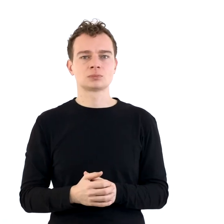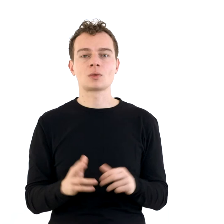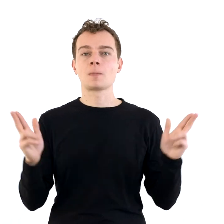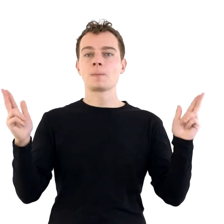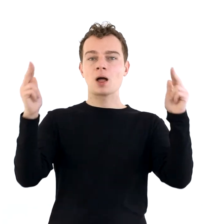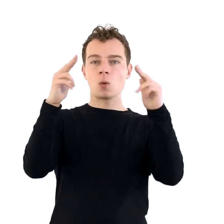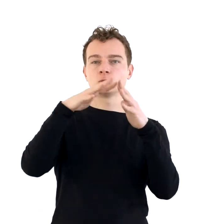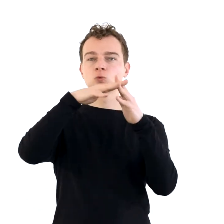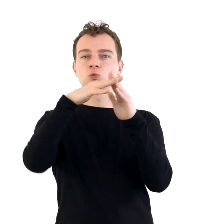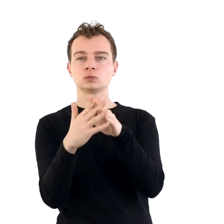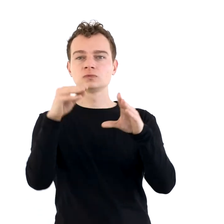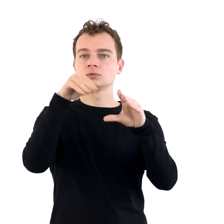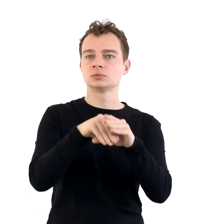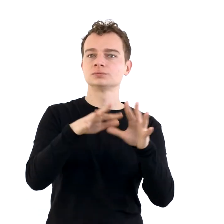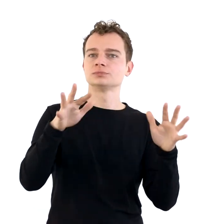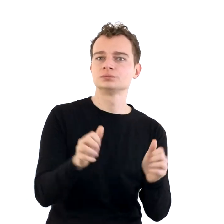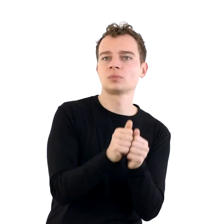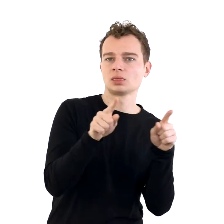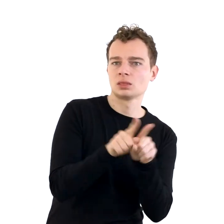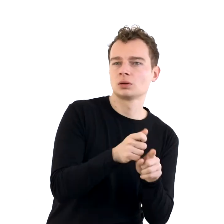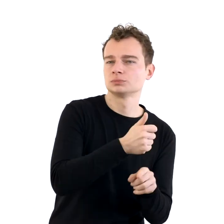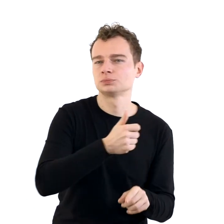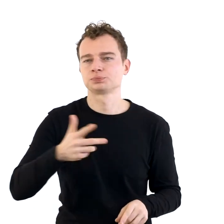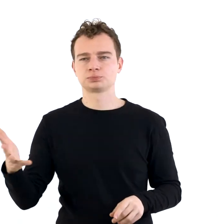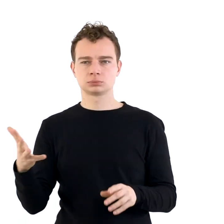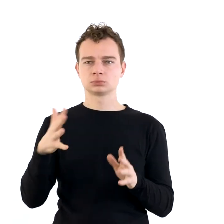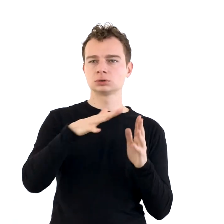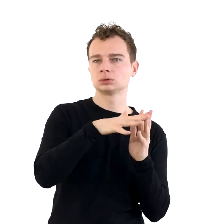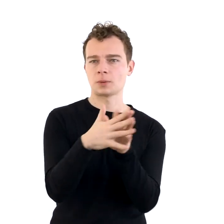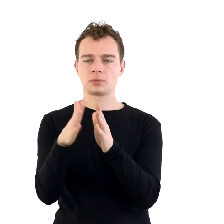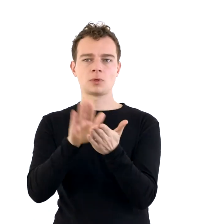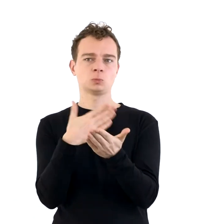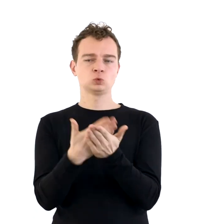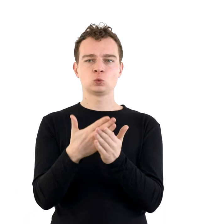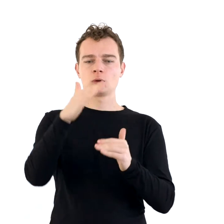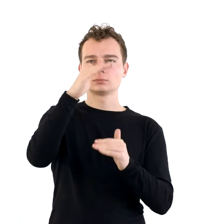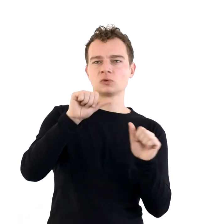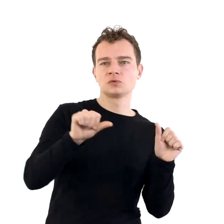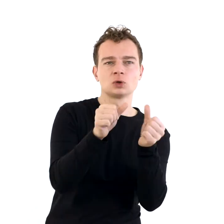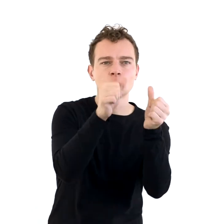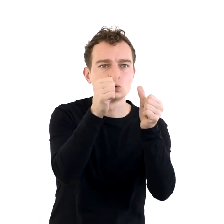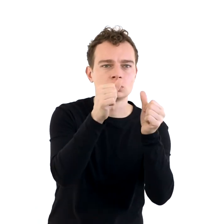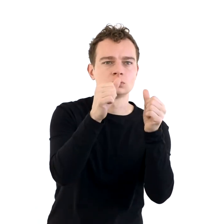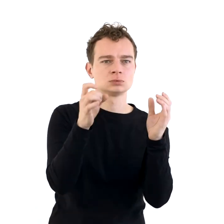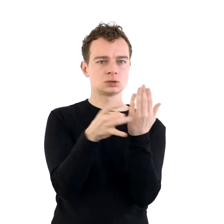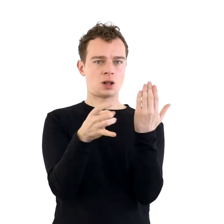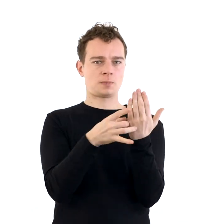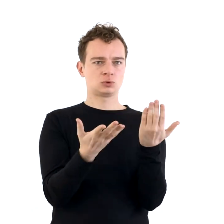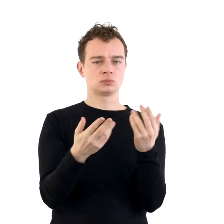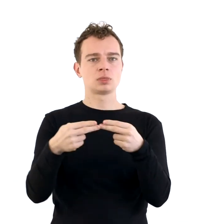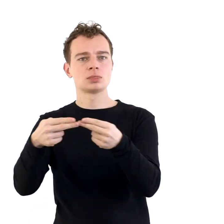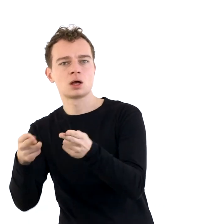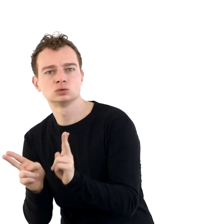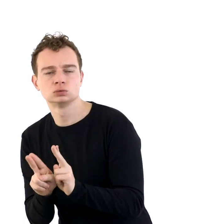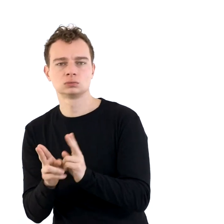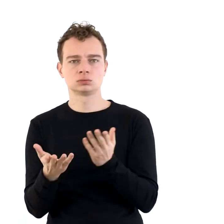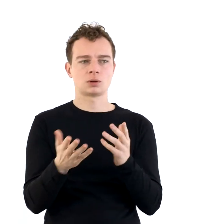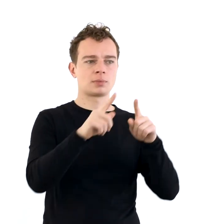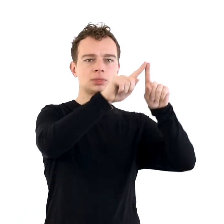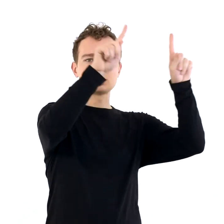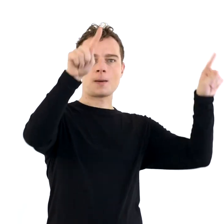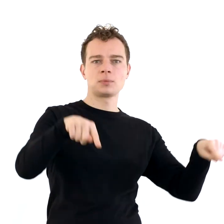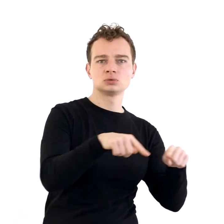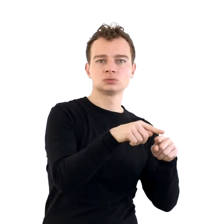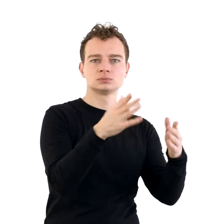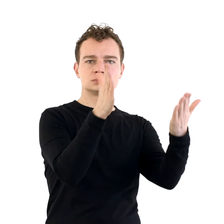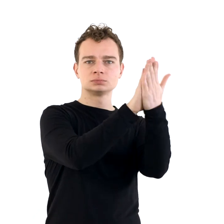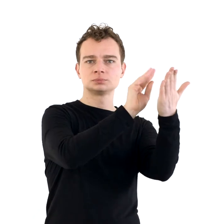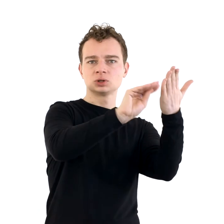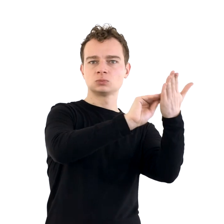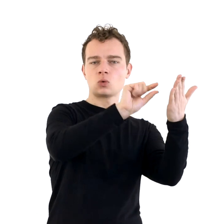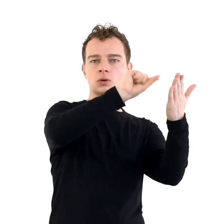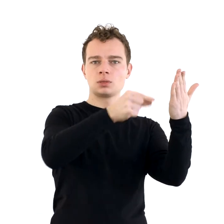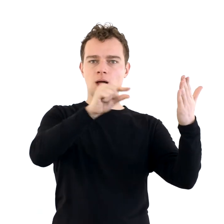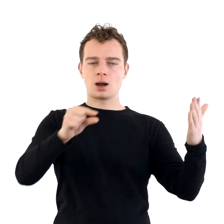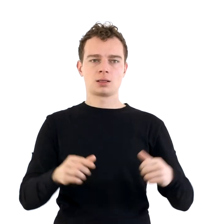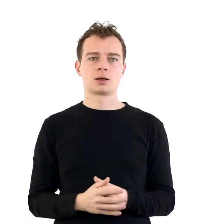W ruinach pałacu odkryto również liczne zabytki, m.in. ceramiczne figurki, naczynia oraz tabliczki pokryte pismem linearnym.